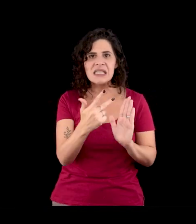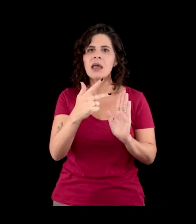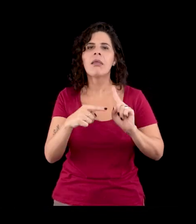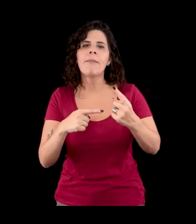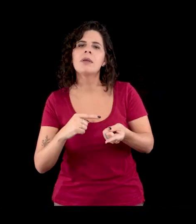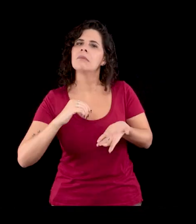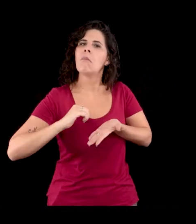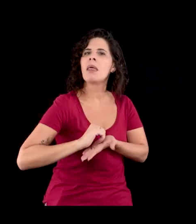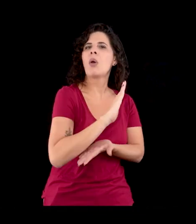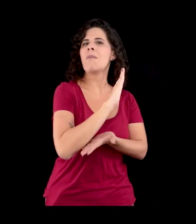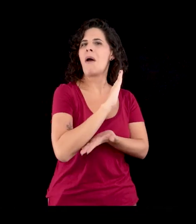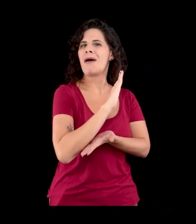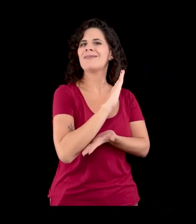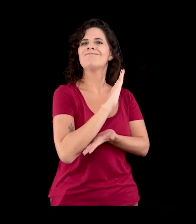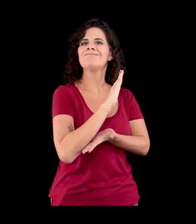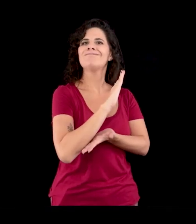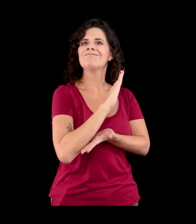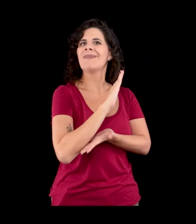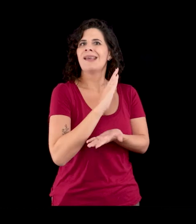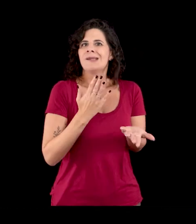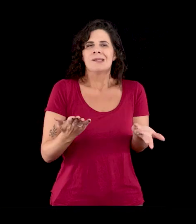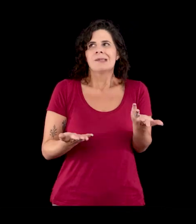resolveu nos despejar.